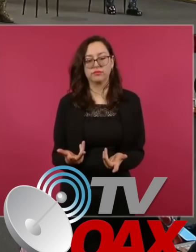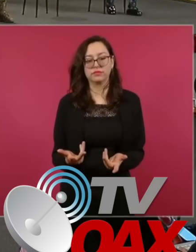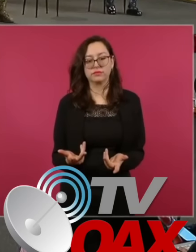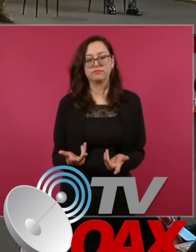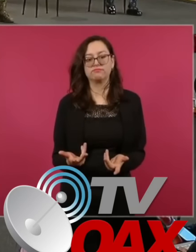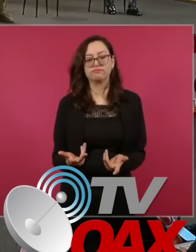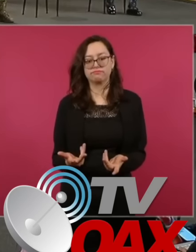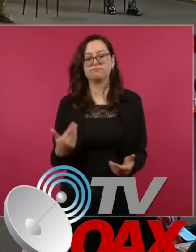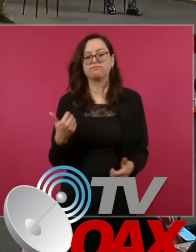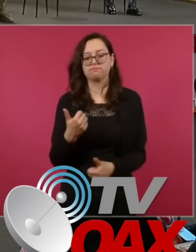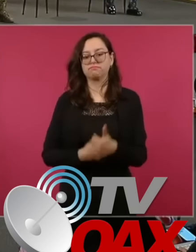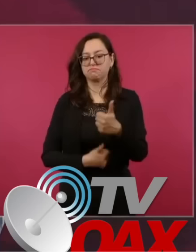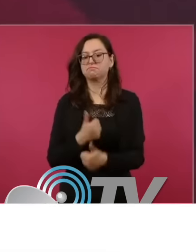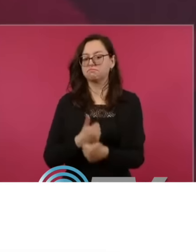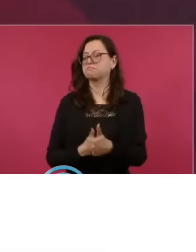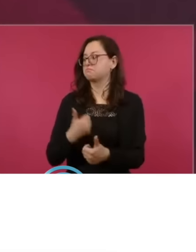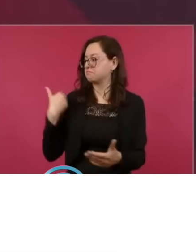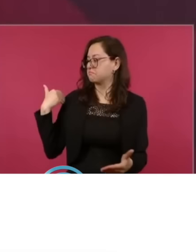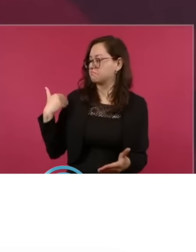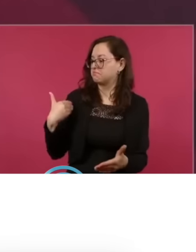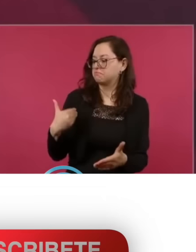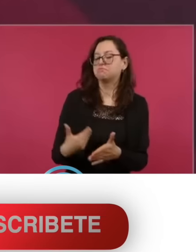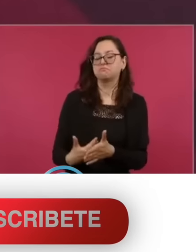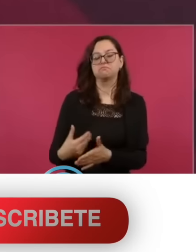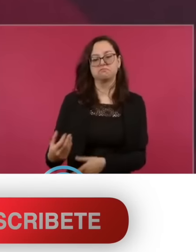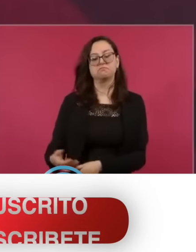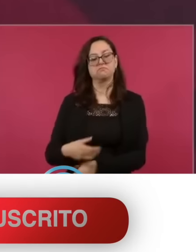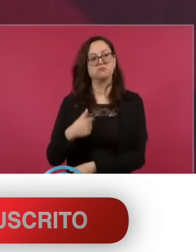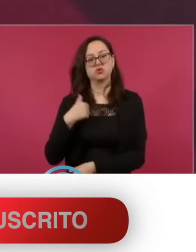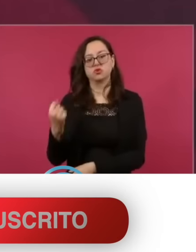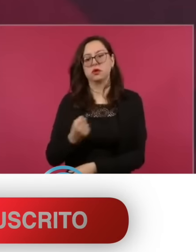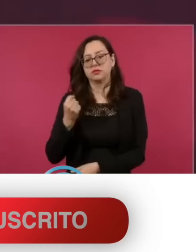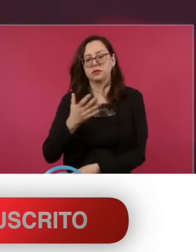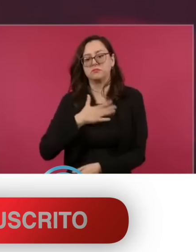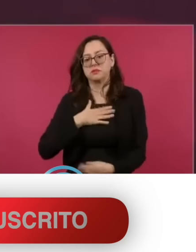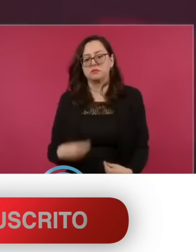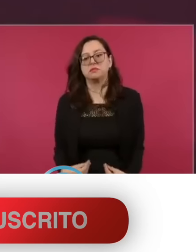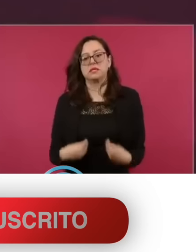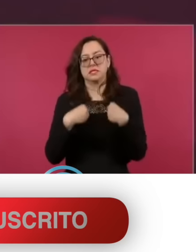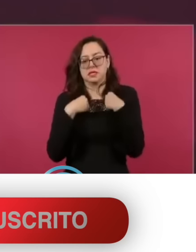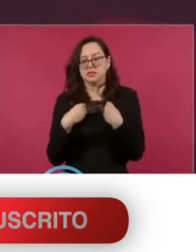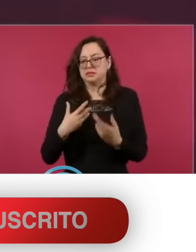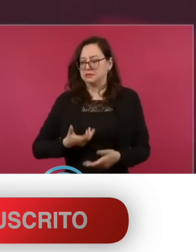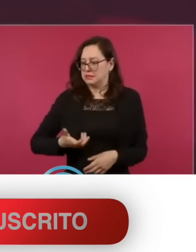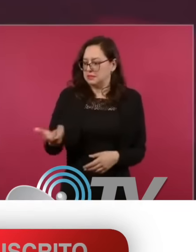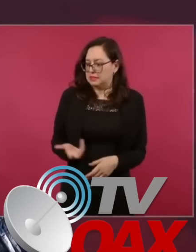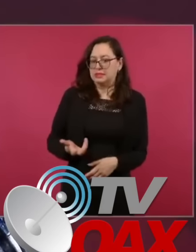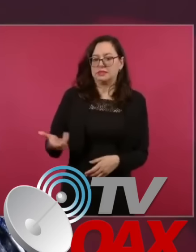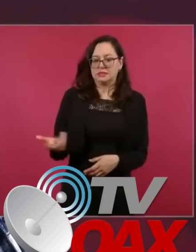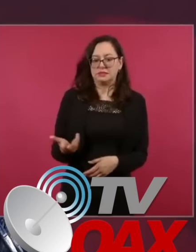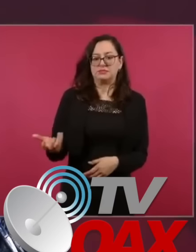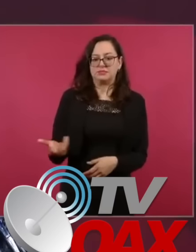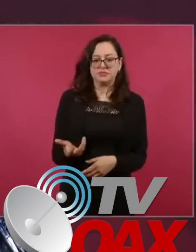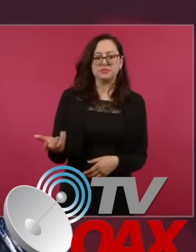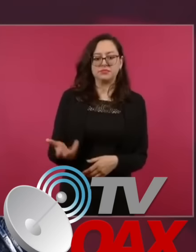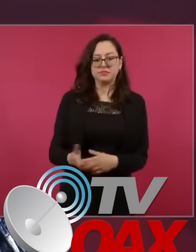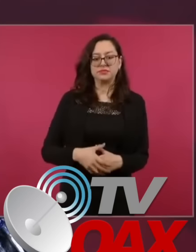tenido una carrera que me siento afortunado por lo que ido hacer mi ingreso a las fuerzas armadas